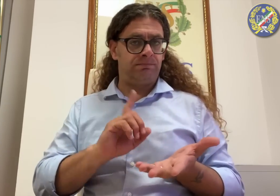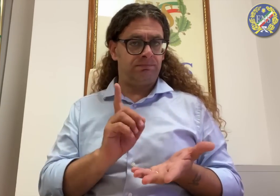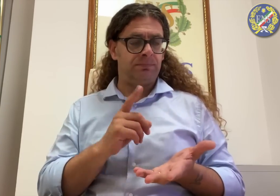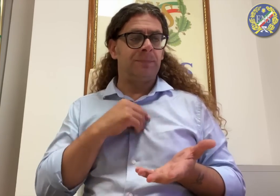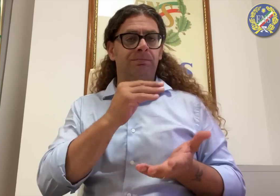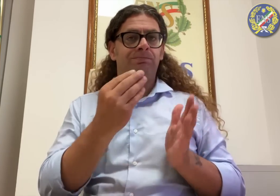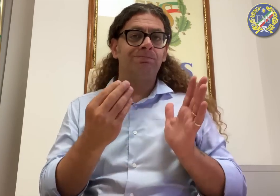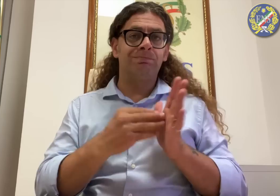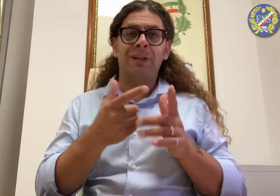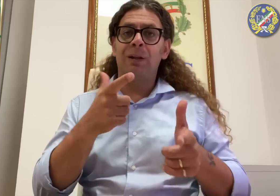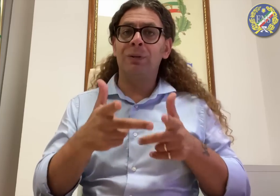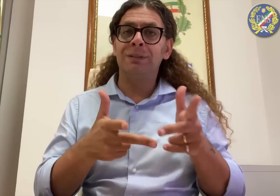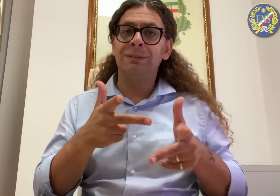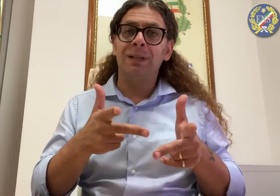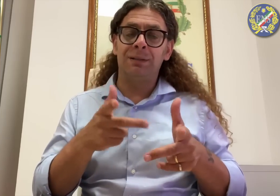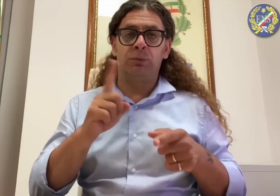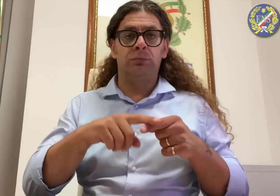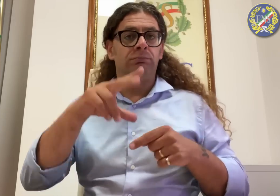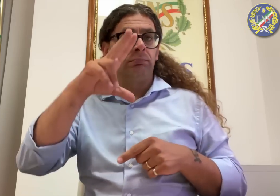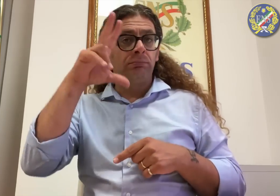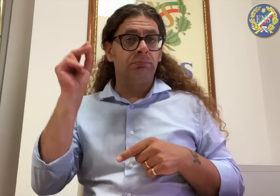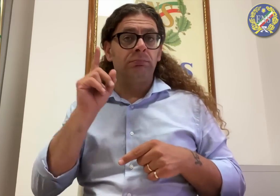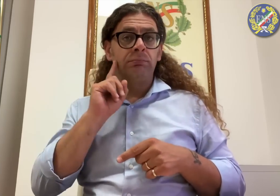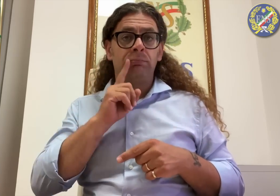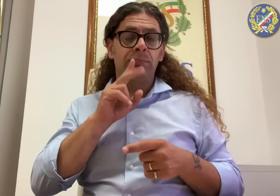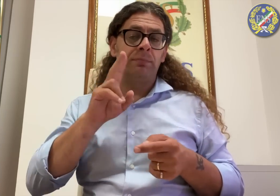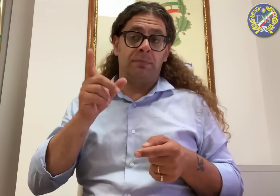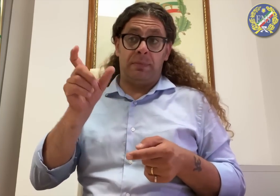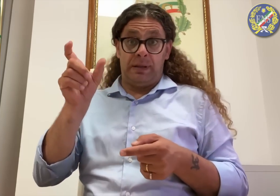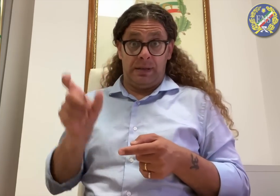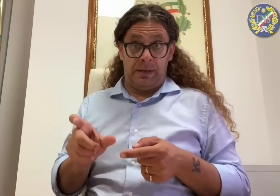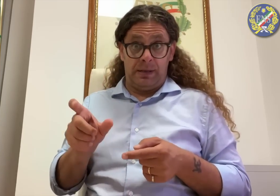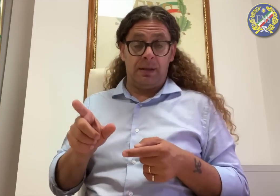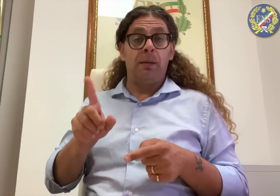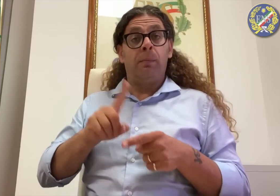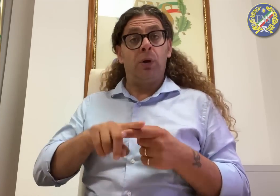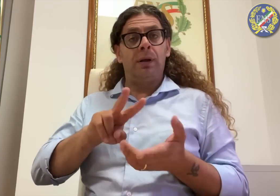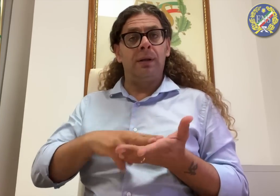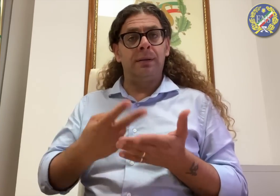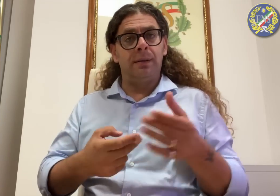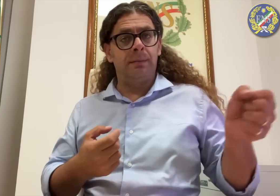Per le persone riconosciute sorde, tra i requisiti richiesti per il rilascio di tale documento bisognerebbe prevedere anche la conoscenza della lingua dei segni e